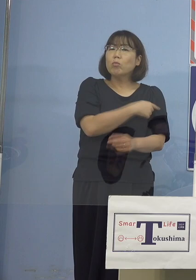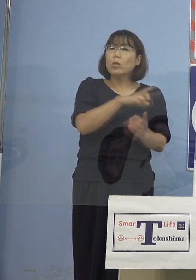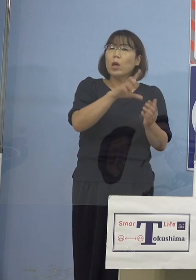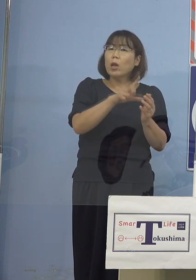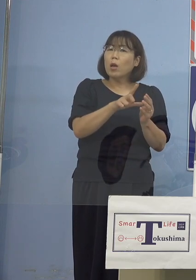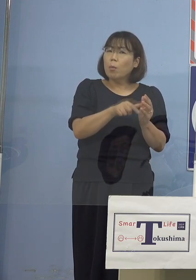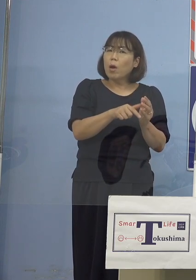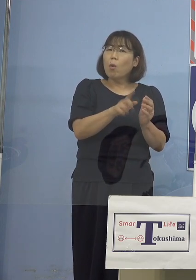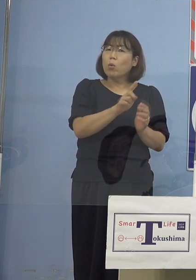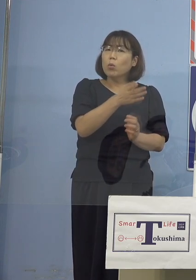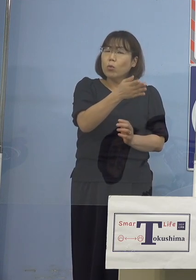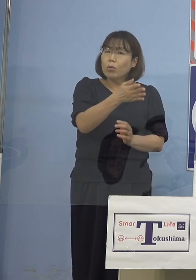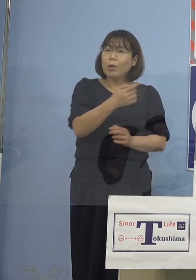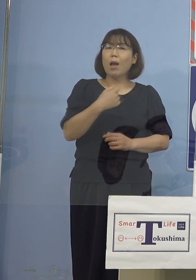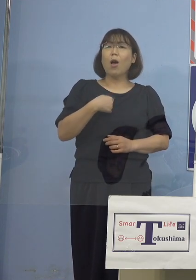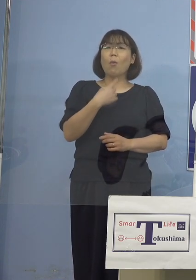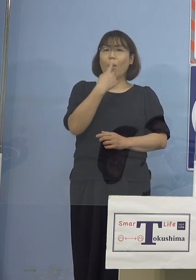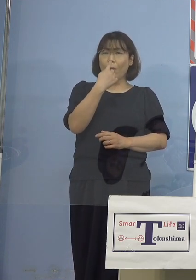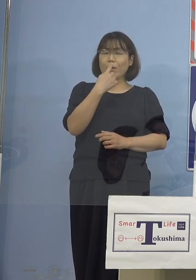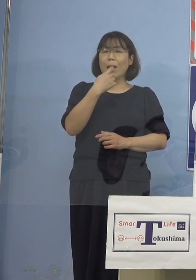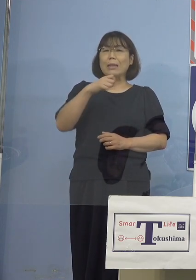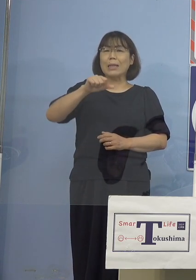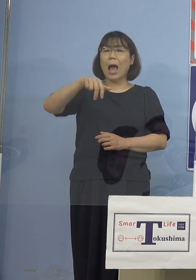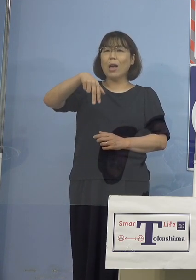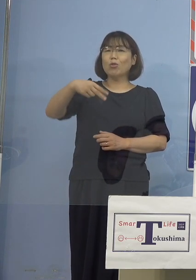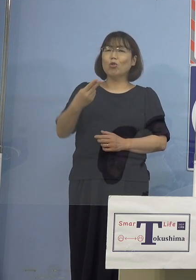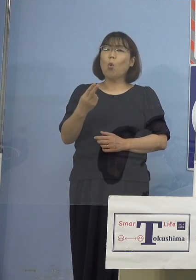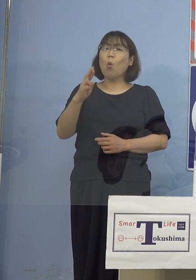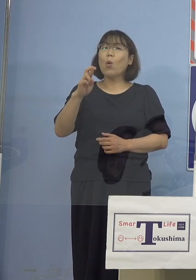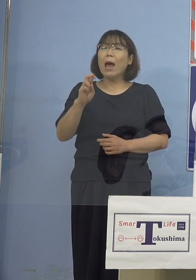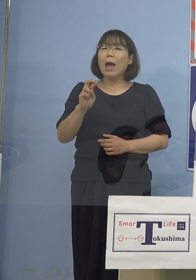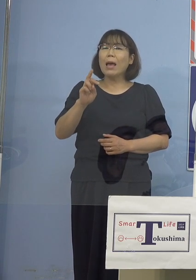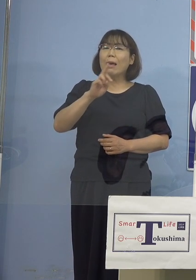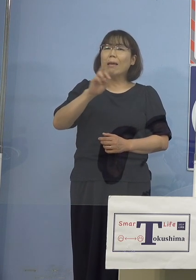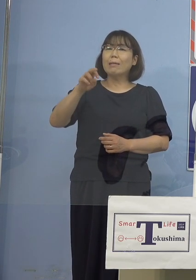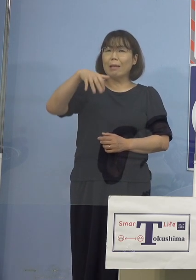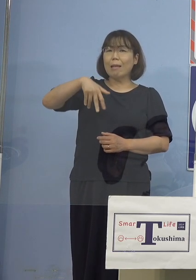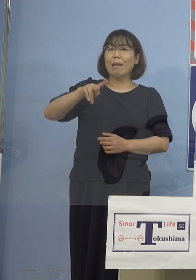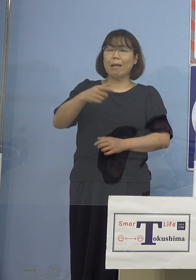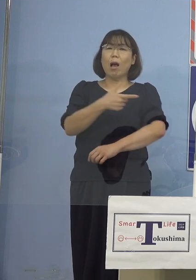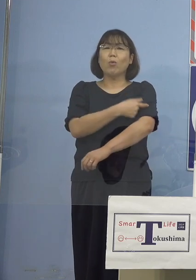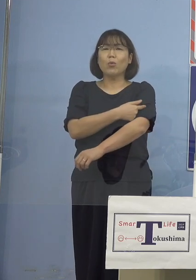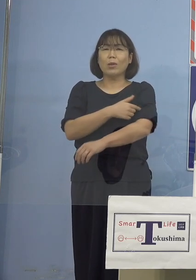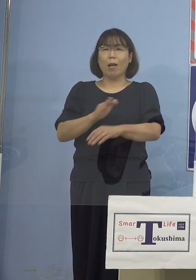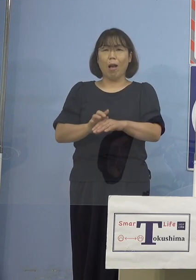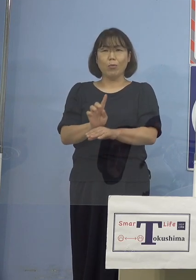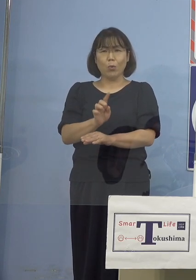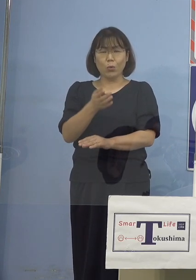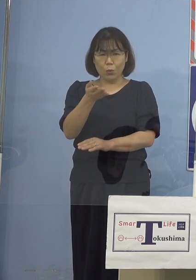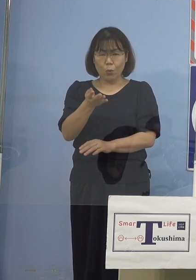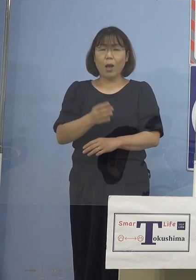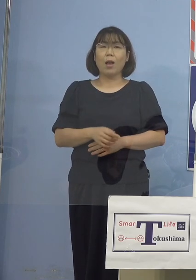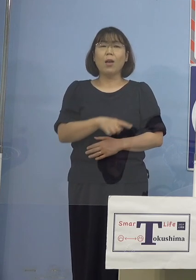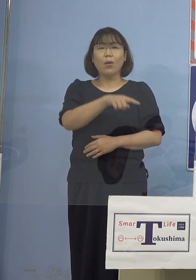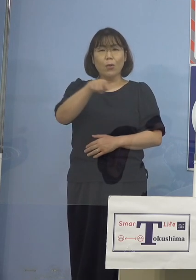あるいは、私の場合は アストラゼネカですけれどね じゃあどうするのか こういった点もあるかと思いますので